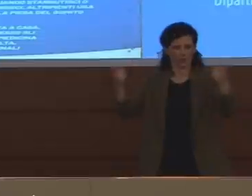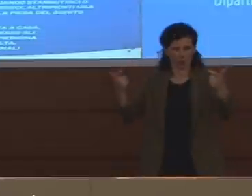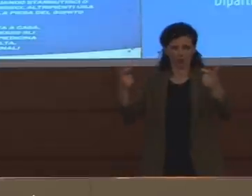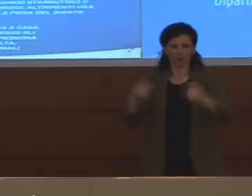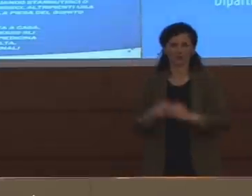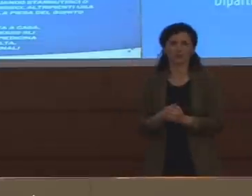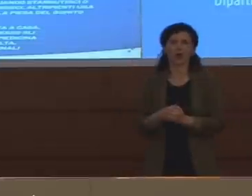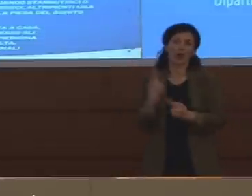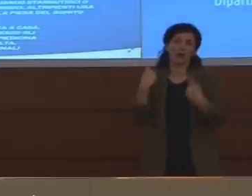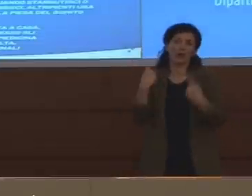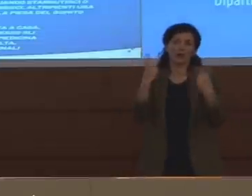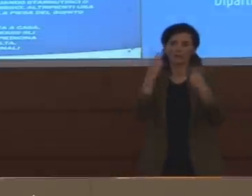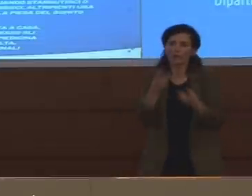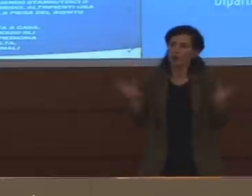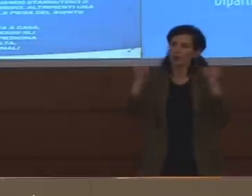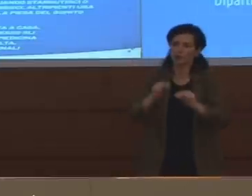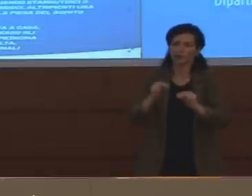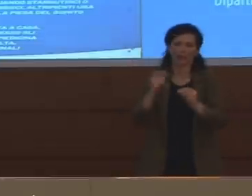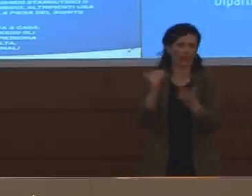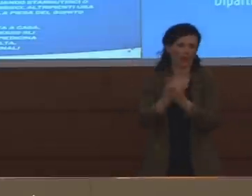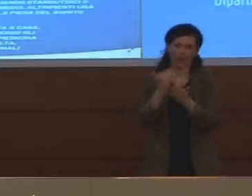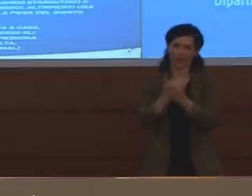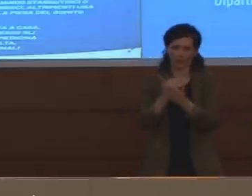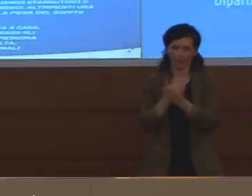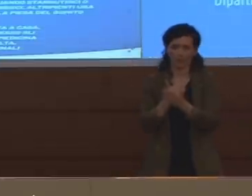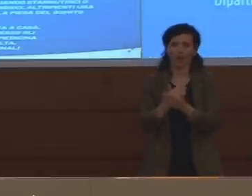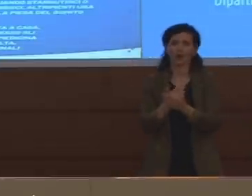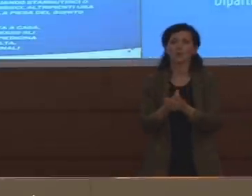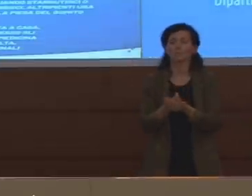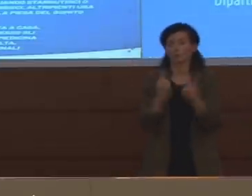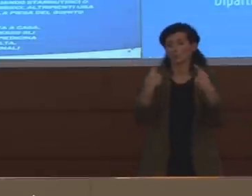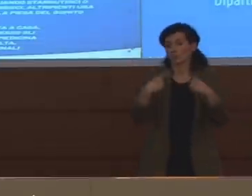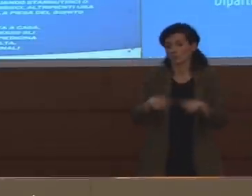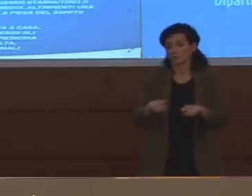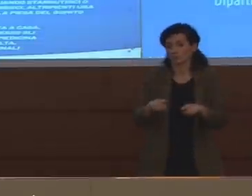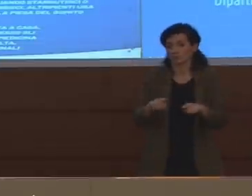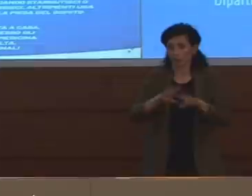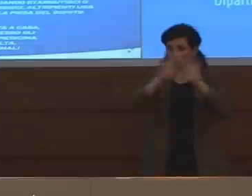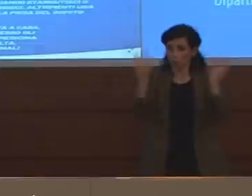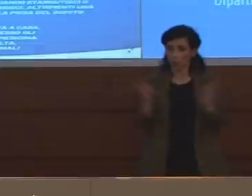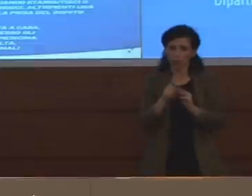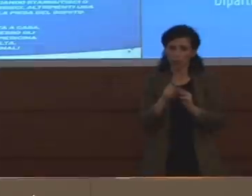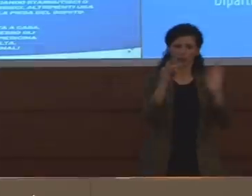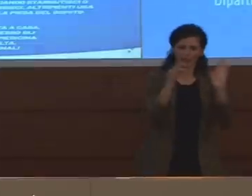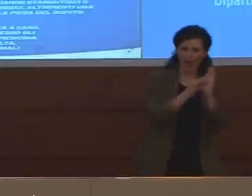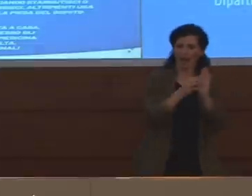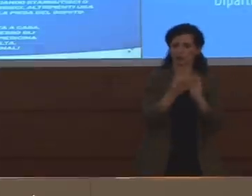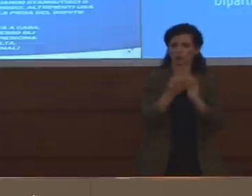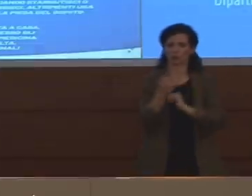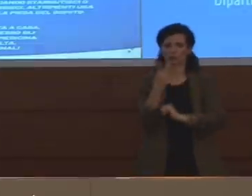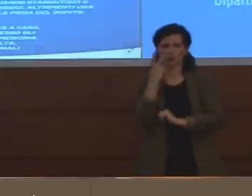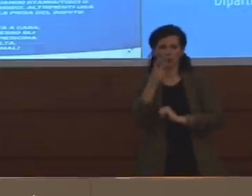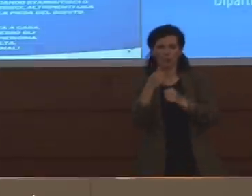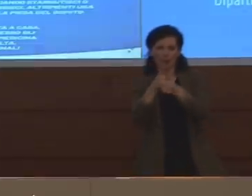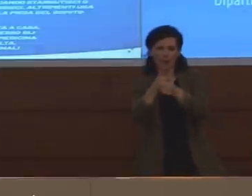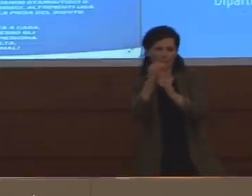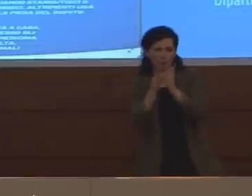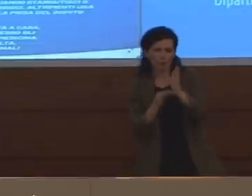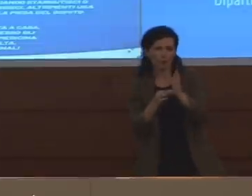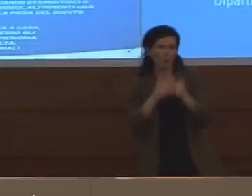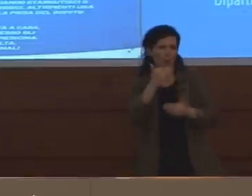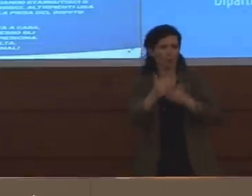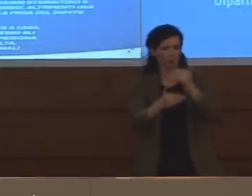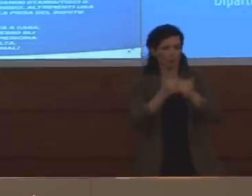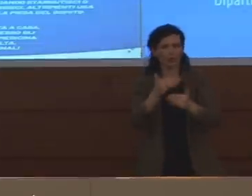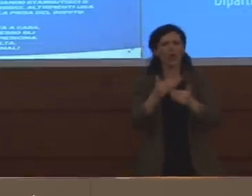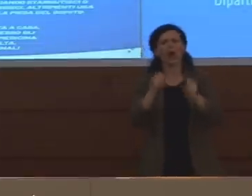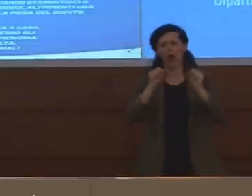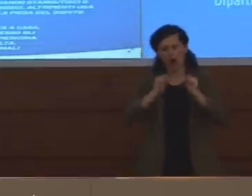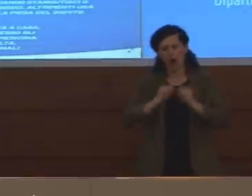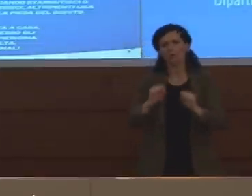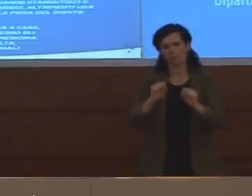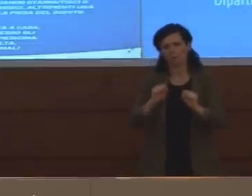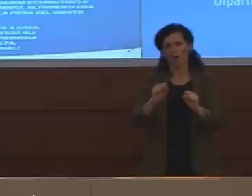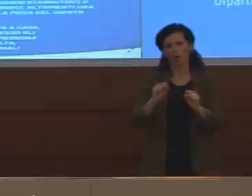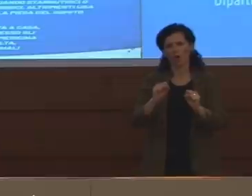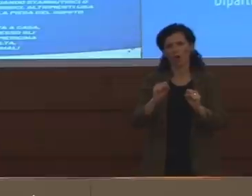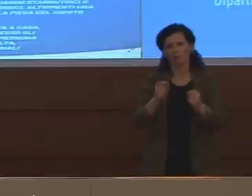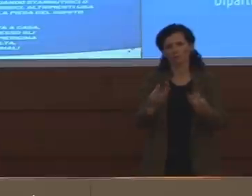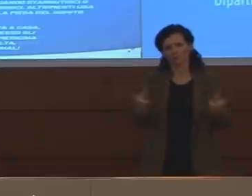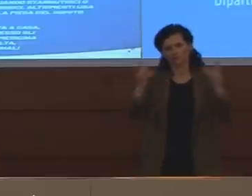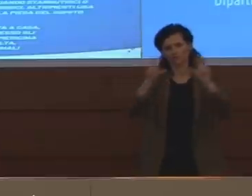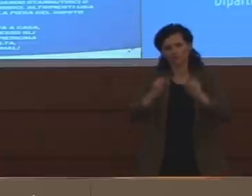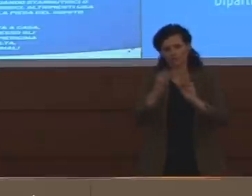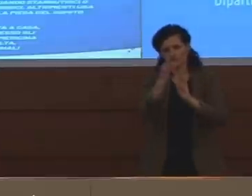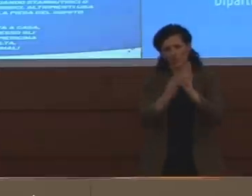Ed evidentemente tutto questo permetterà poi di modulare le varie misure in